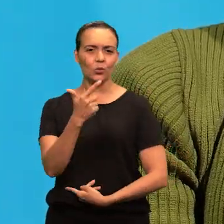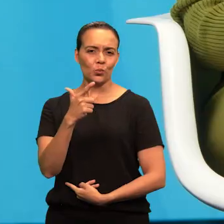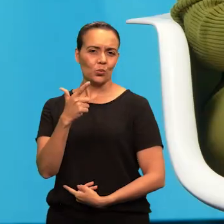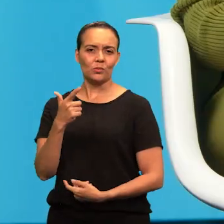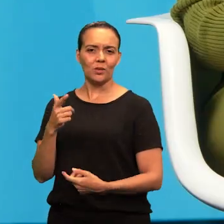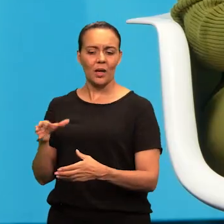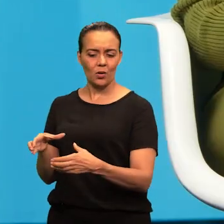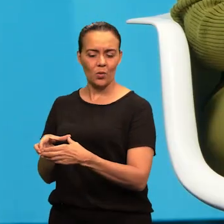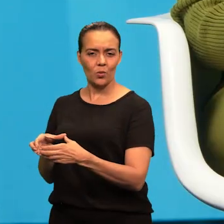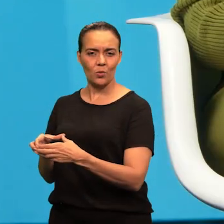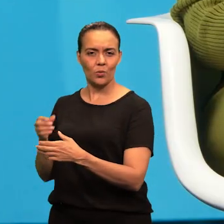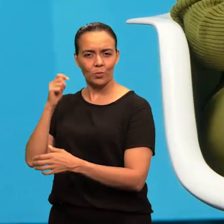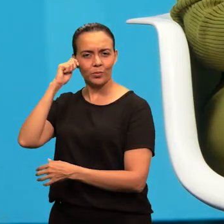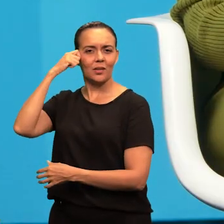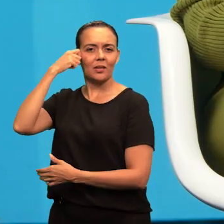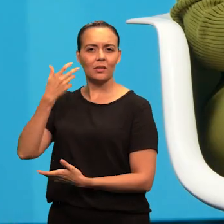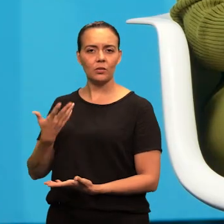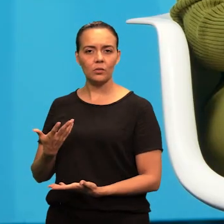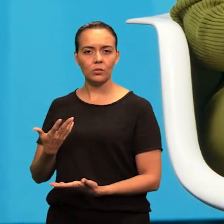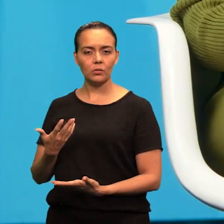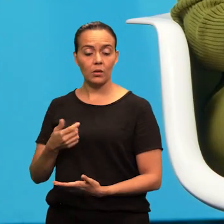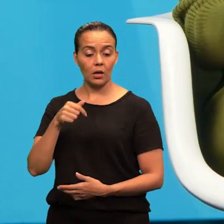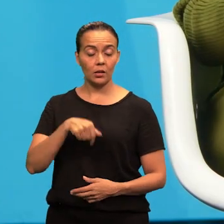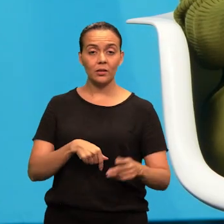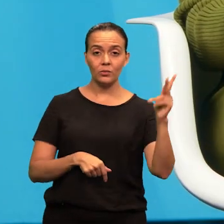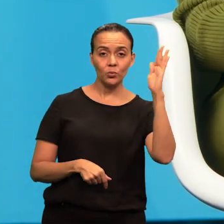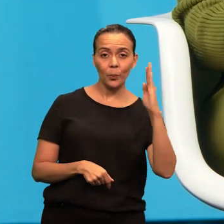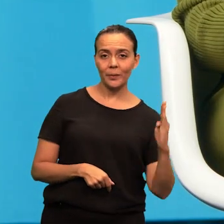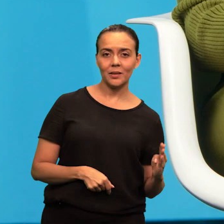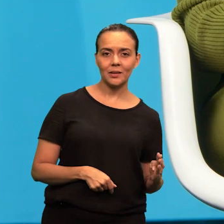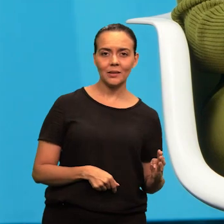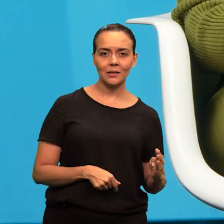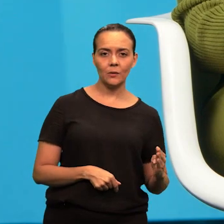no Brasil, as pessoas brancas também vão precisar se haver